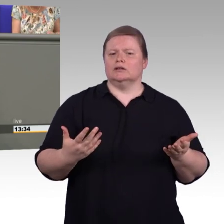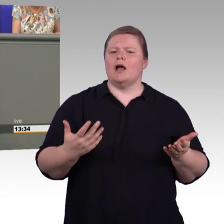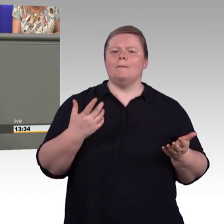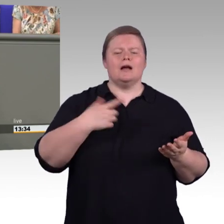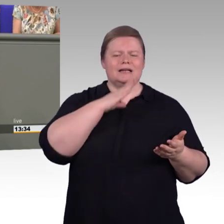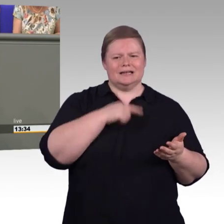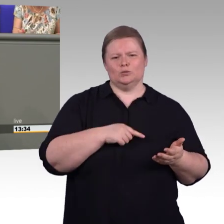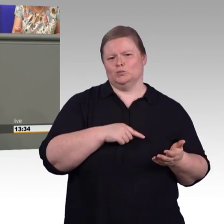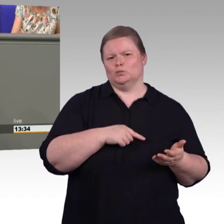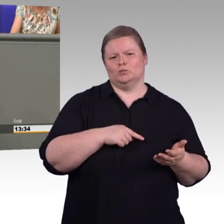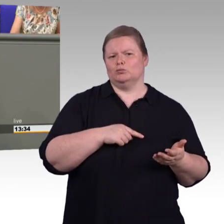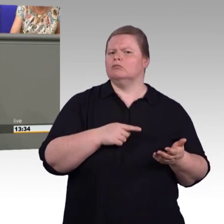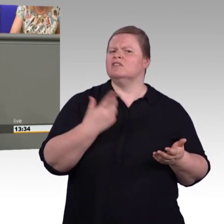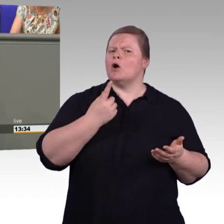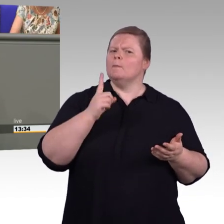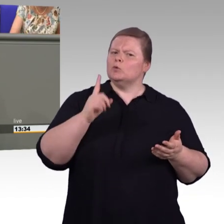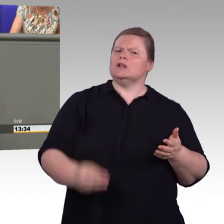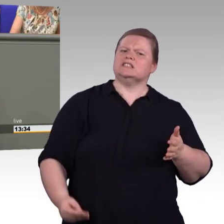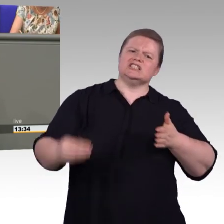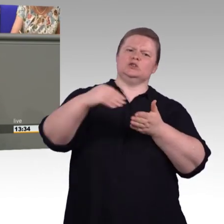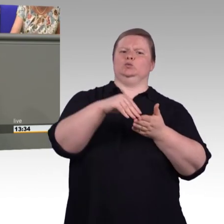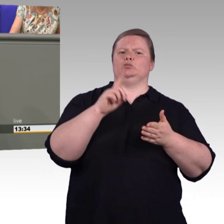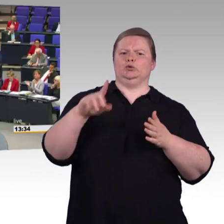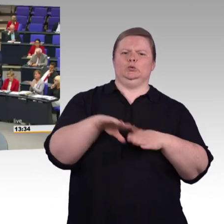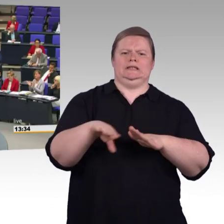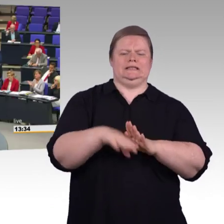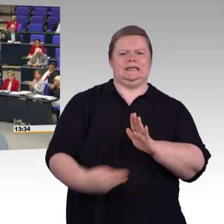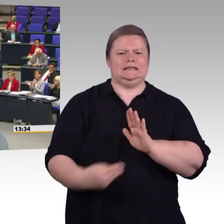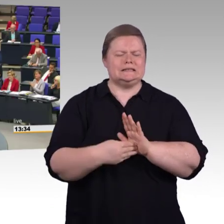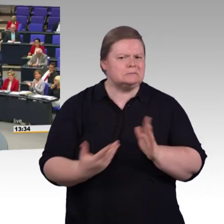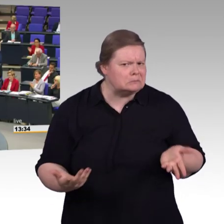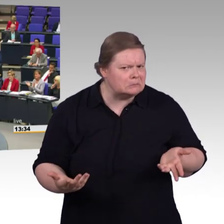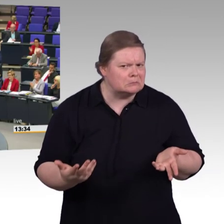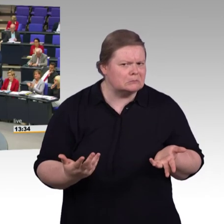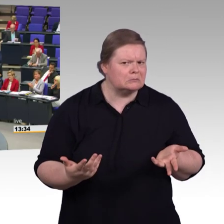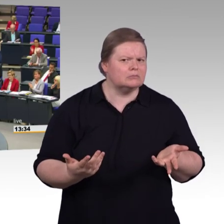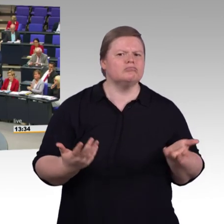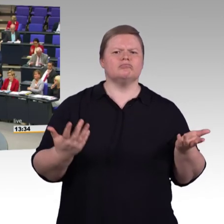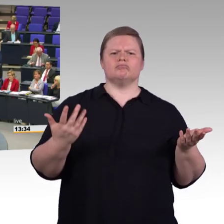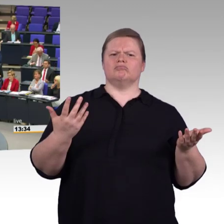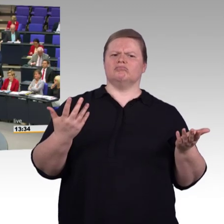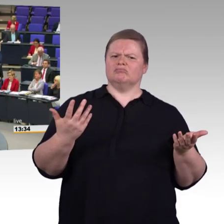das Eigentum ihrer Eltern! (Beifall) Was ist denn das für eine verquere Vorstellung von Familie, die Sie haben? Bei der AfD interessiert es mich nicht, die haben sowieso